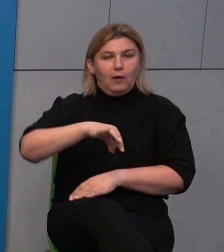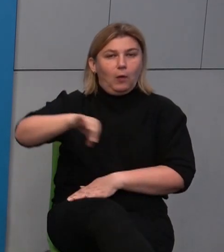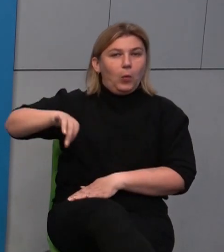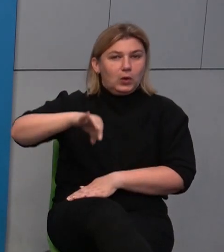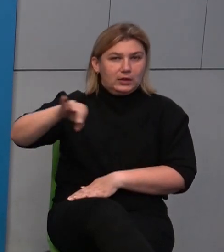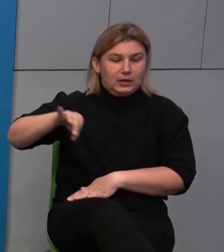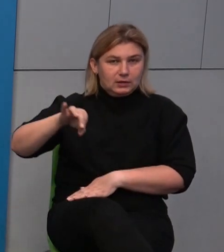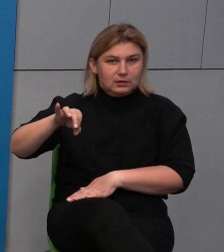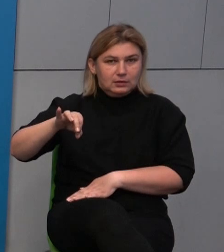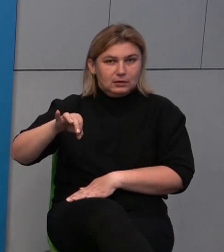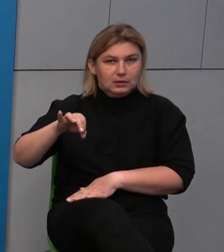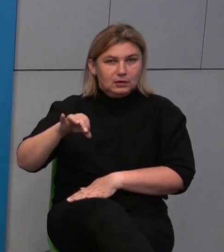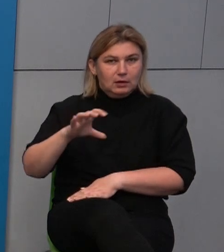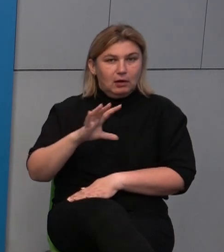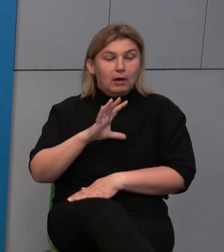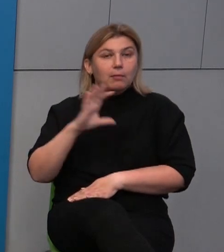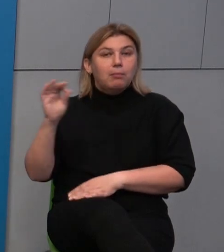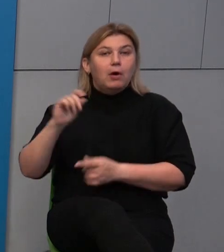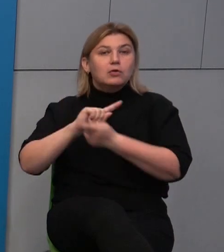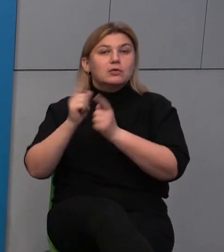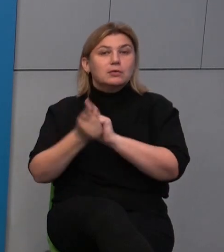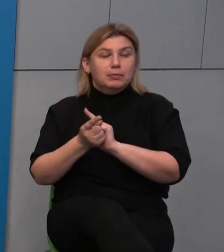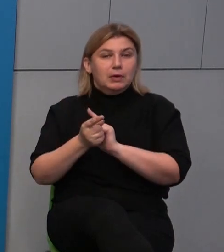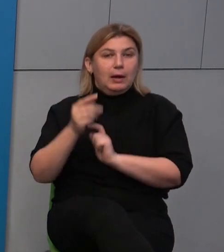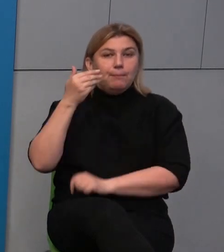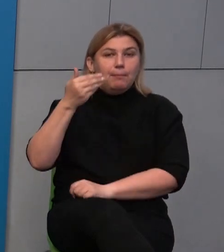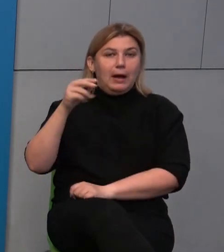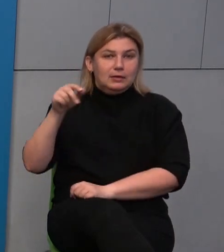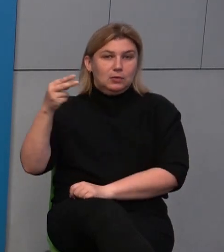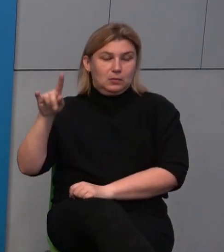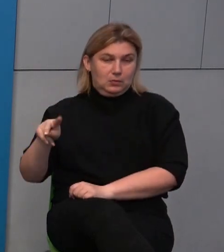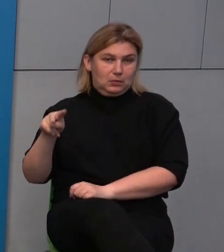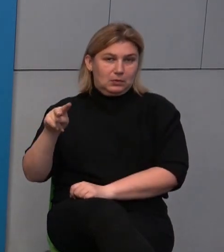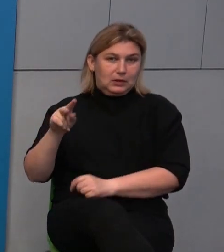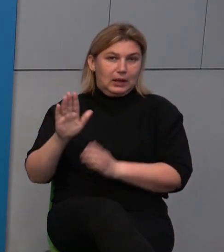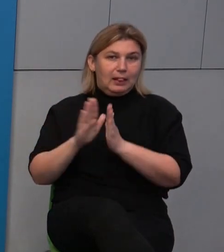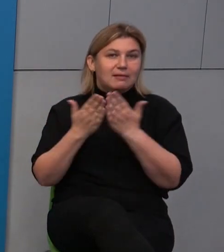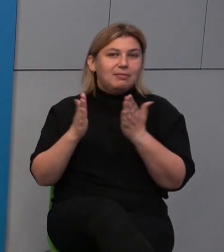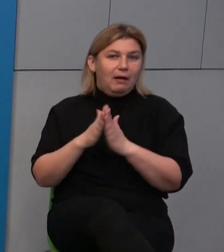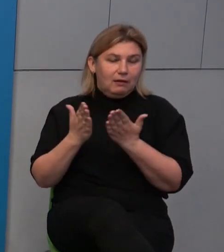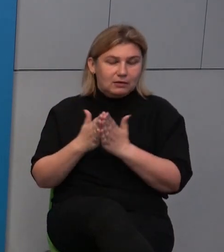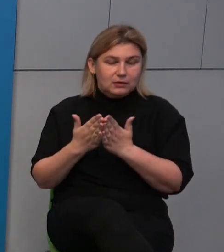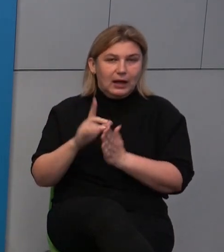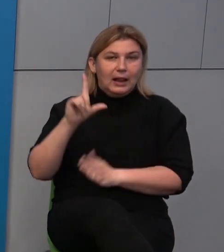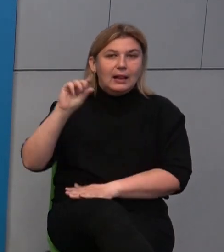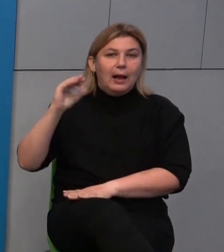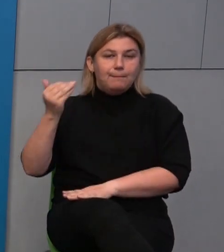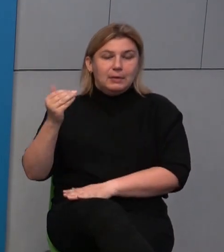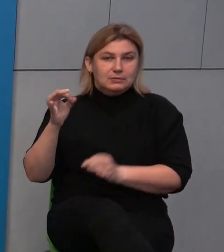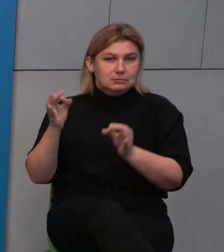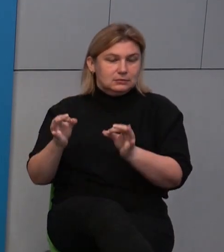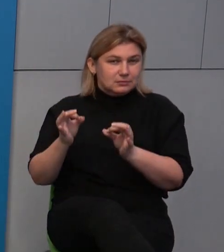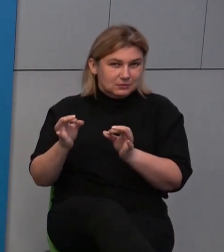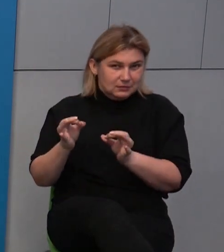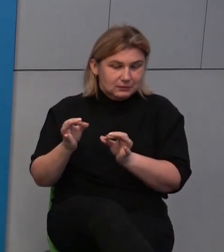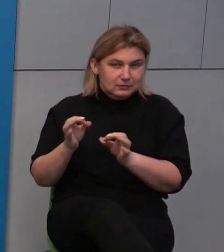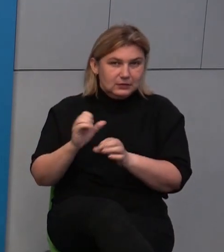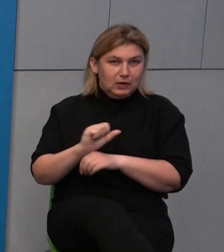bo cykl spotkań nazywa się Menu Literackie i można powiedzieć, że Stanisław Lem jest dzisiaj tutaj daniem głównym,